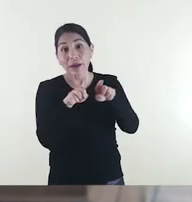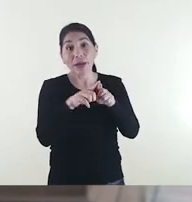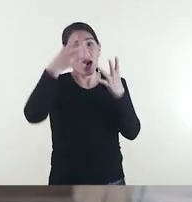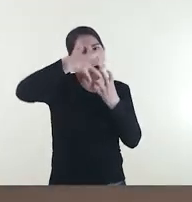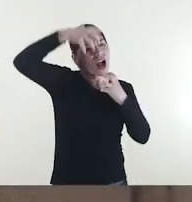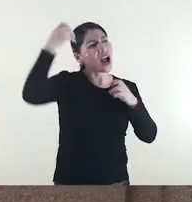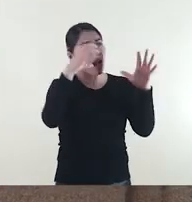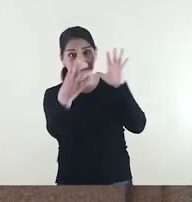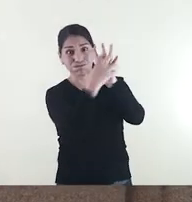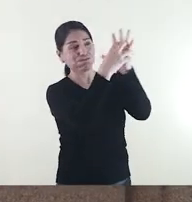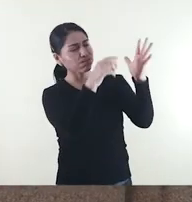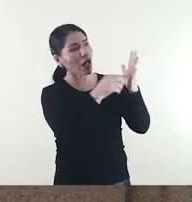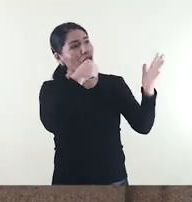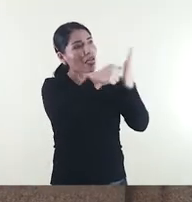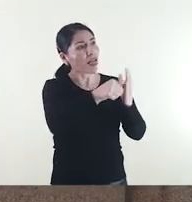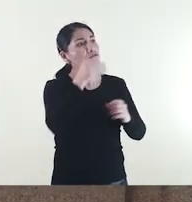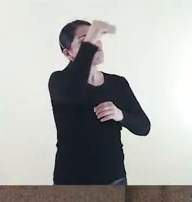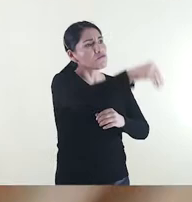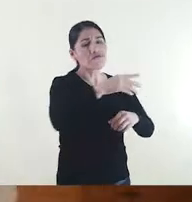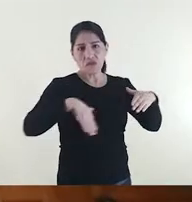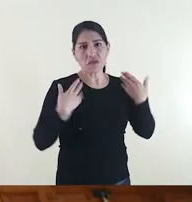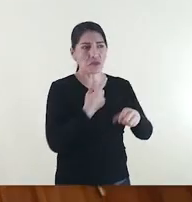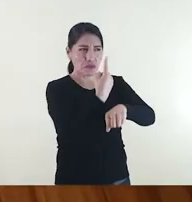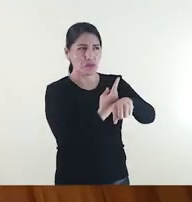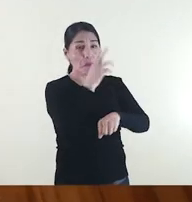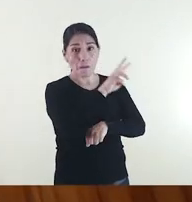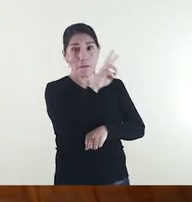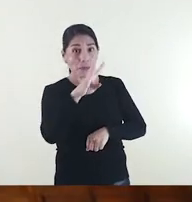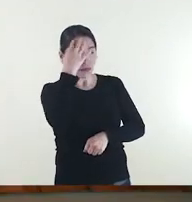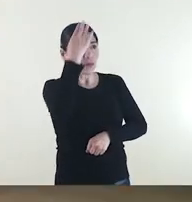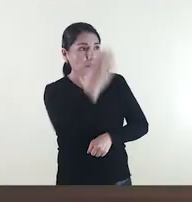cartas las 24 horas del día. Aquí también se instaló la primera central telefónica